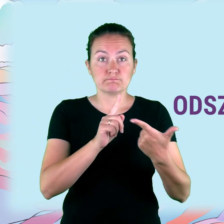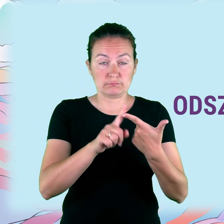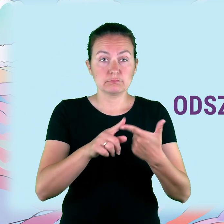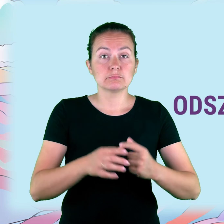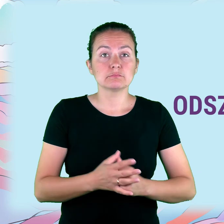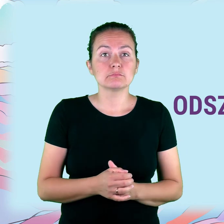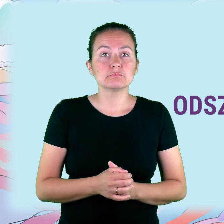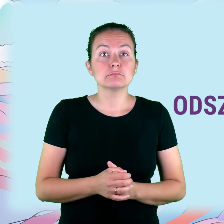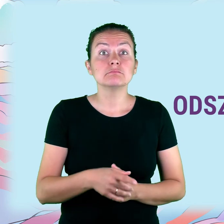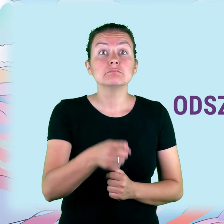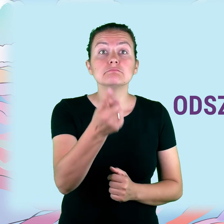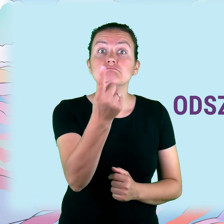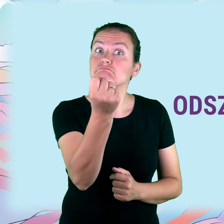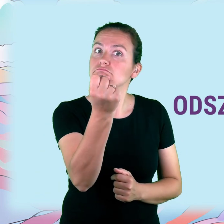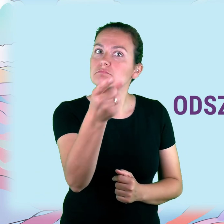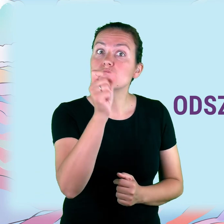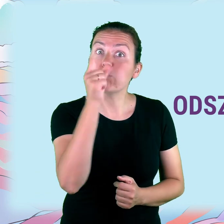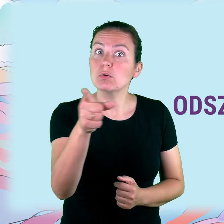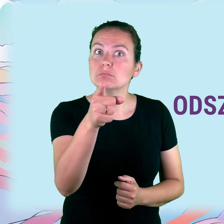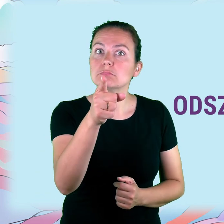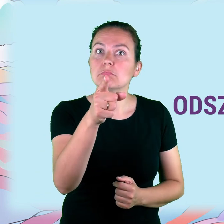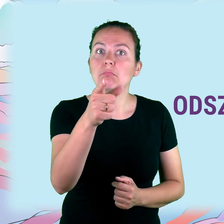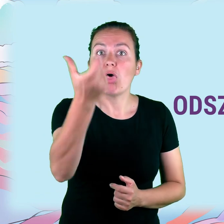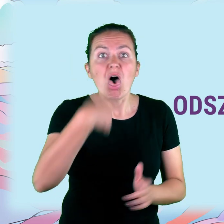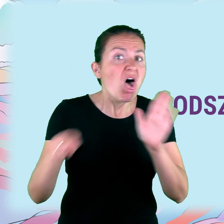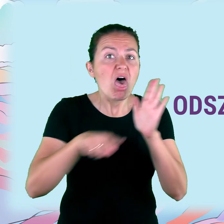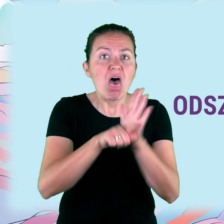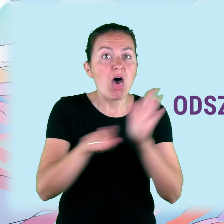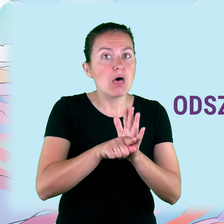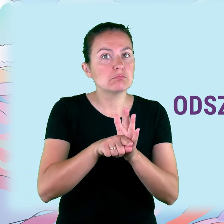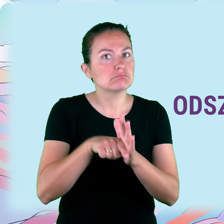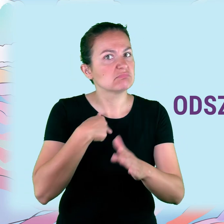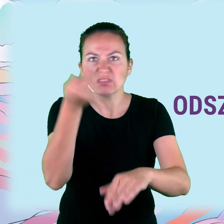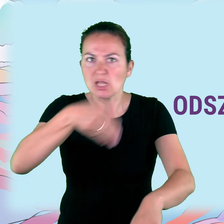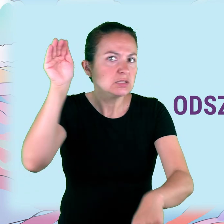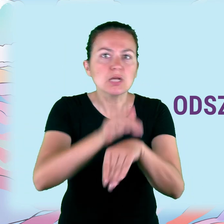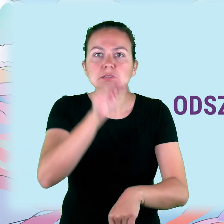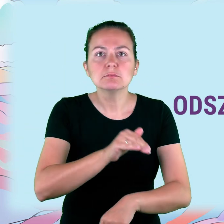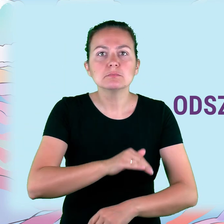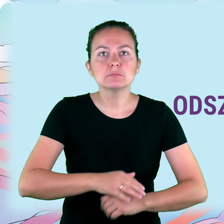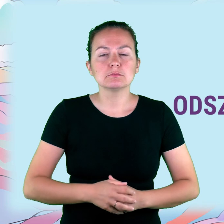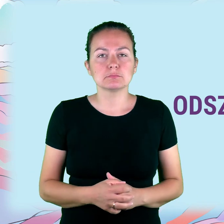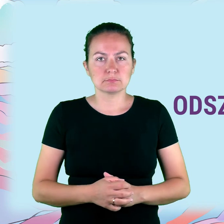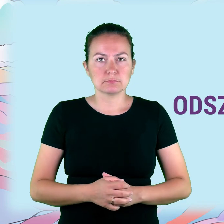2. Odszczekaj to! Nie pozwolę, żebyś tak o mnie mówił!